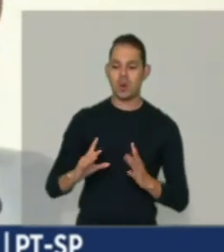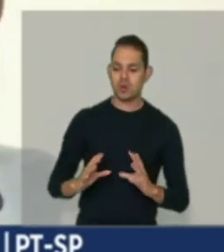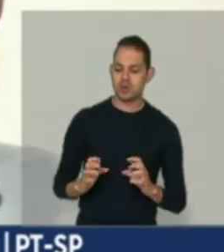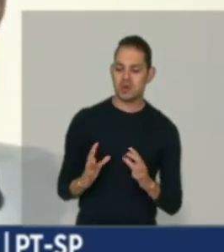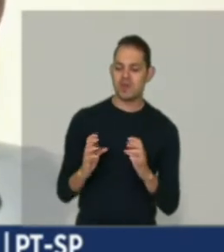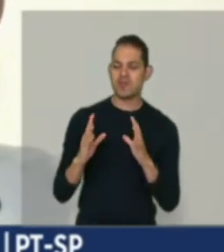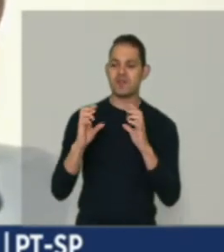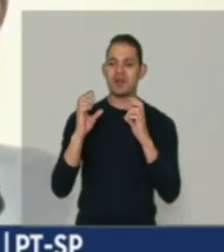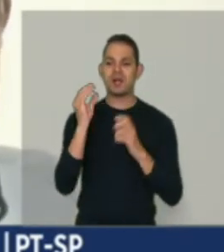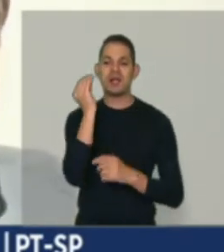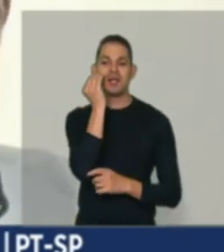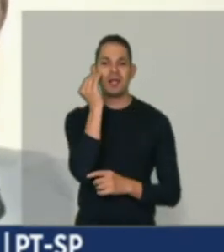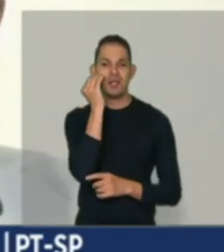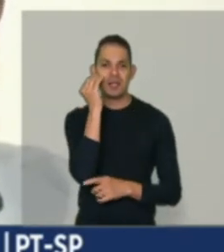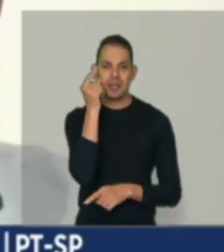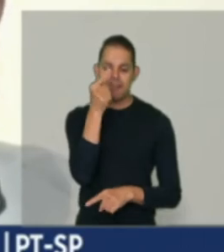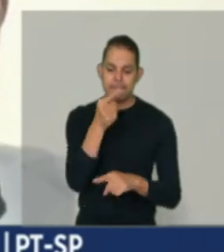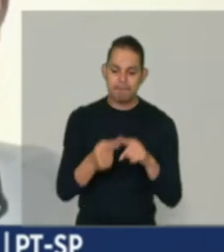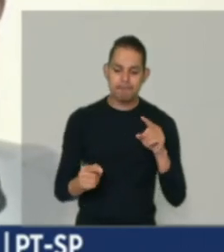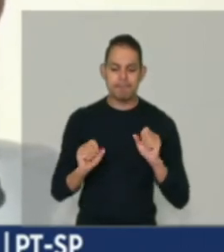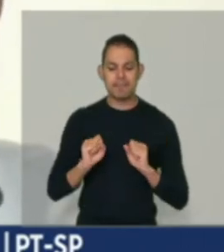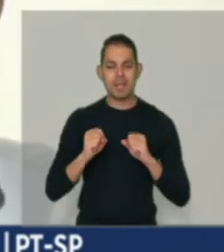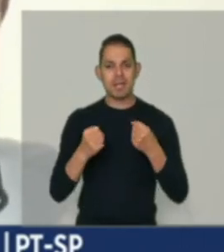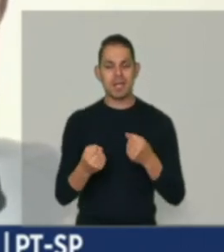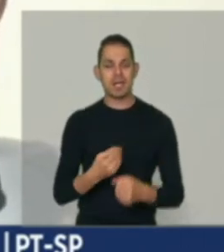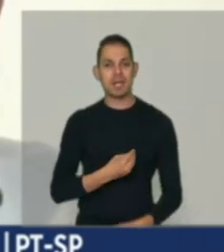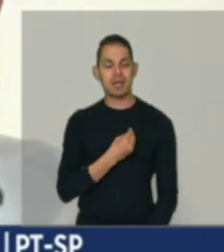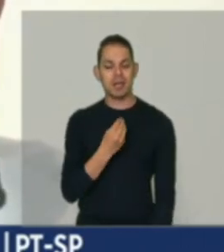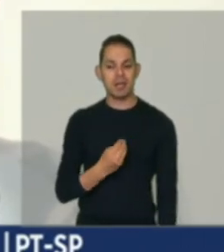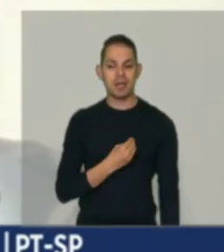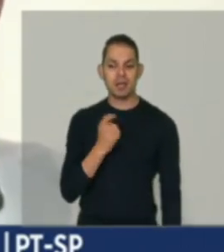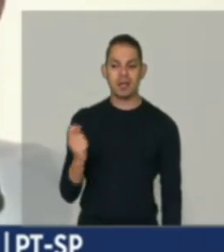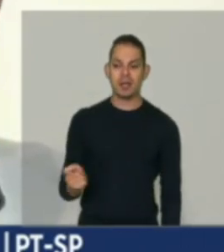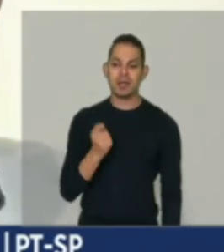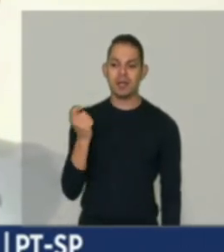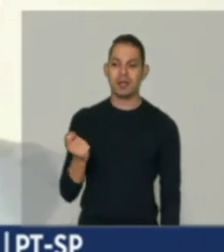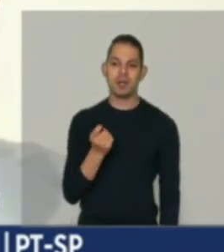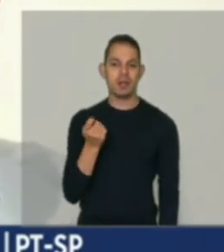DEFESA DA VIDA DE ARARAQUARA NÃO TEM VEZ! A CÂMARA MUNICIPAL E A POPULAÇÃO